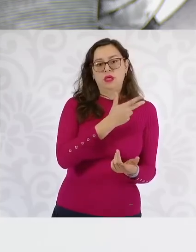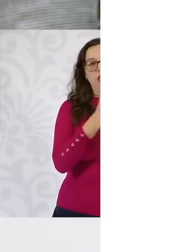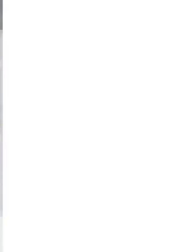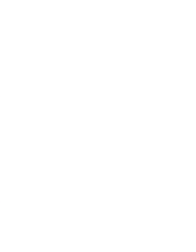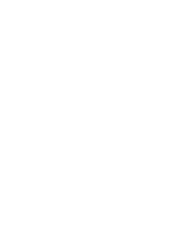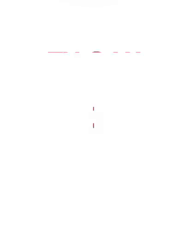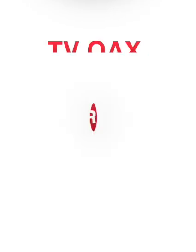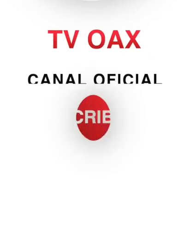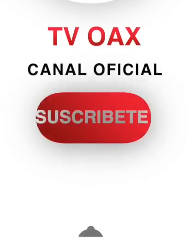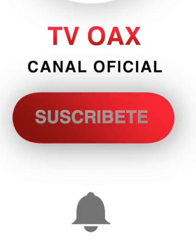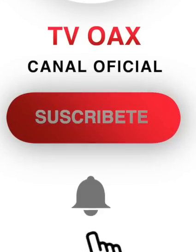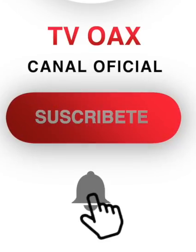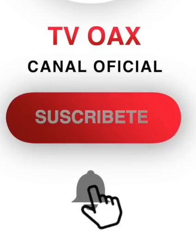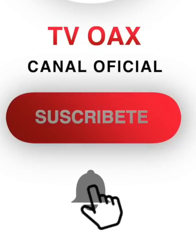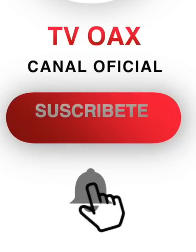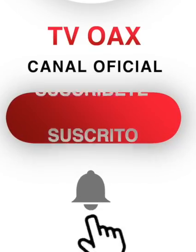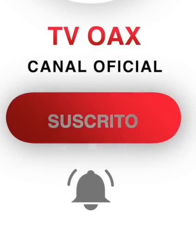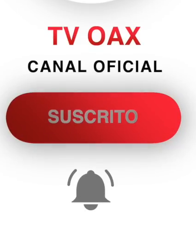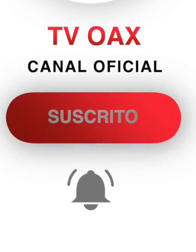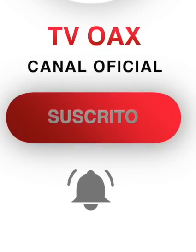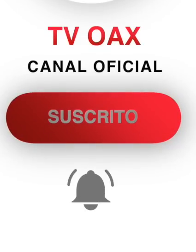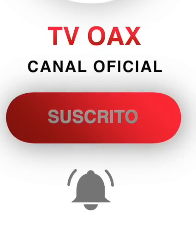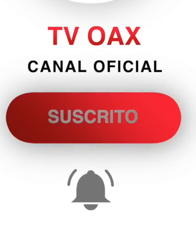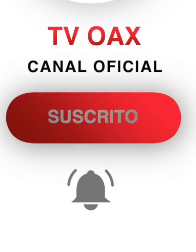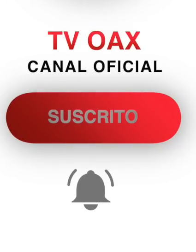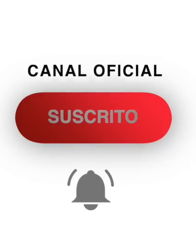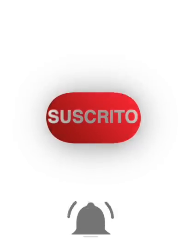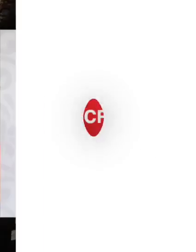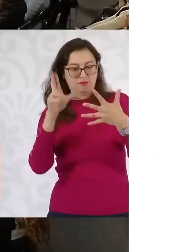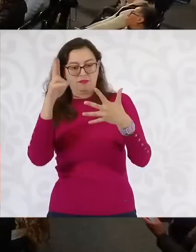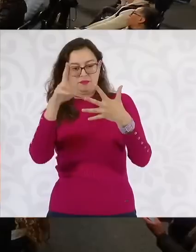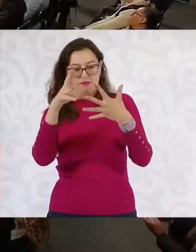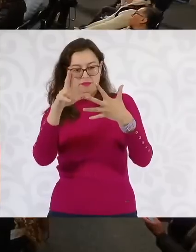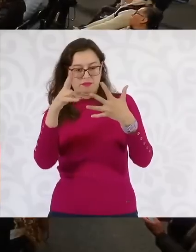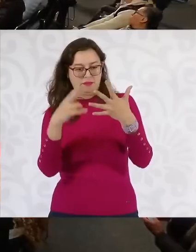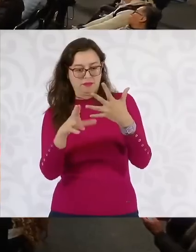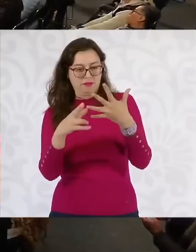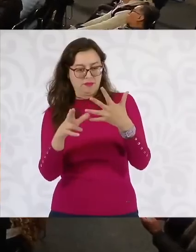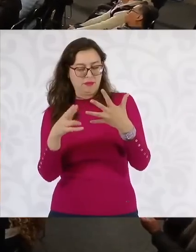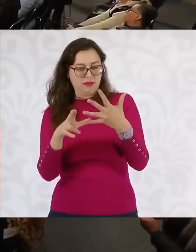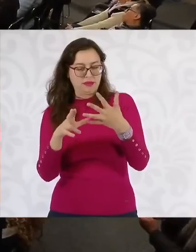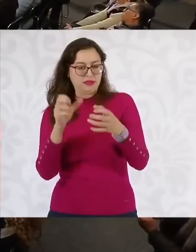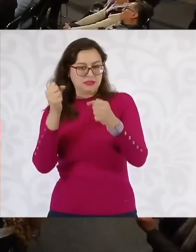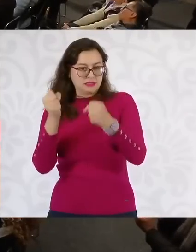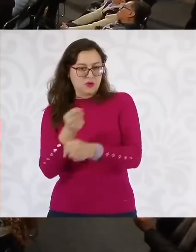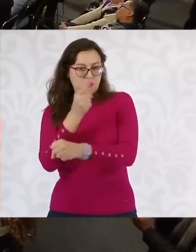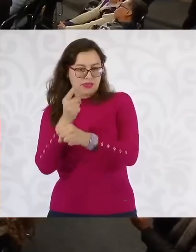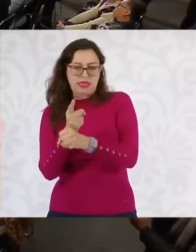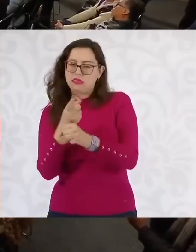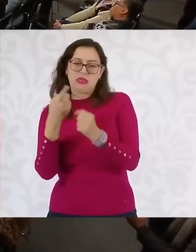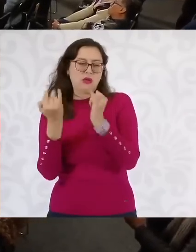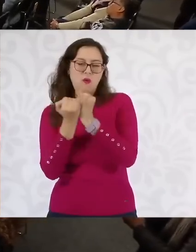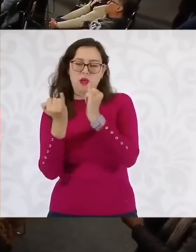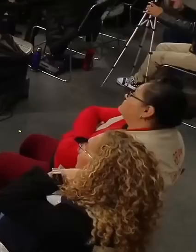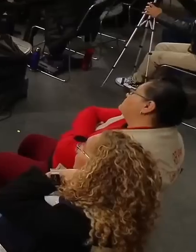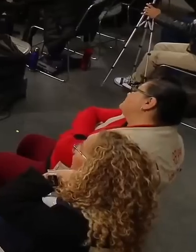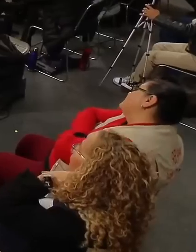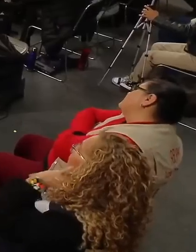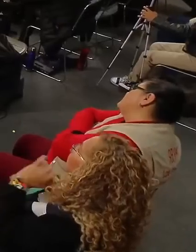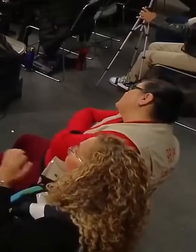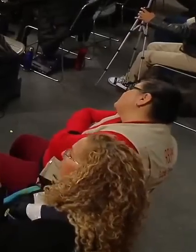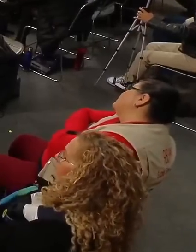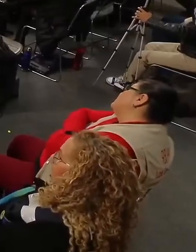a los lunes el humanismo mexicano Y hoy pues con esto hacemos patente claro me voy a reunir hoy con